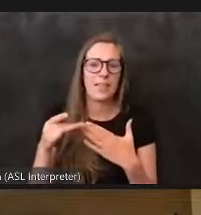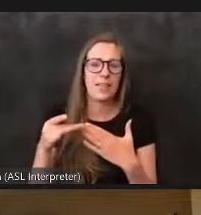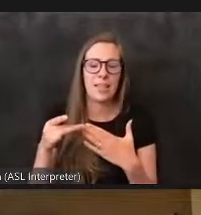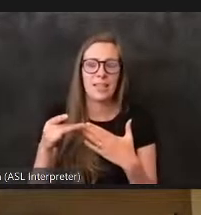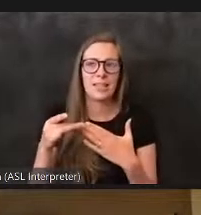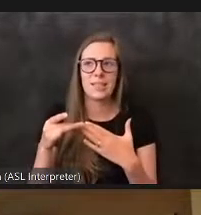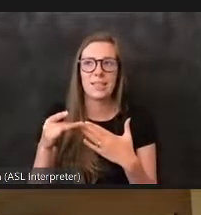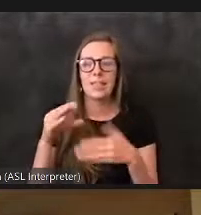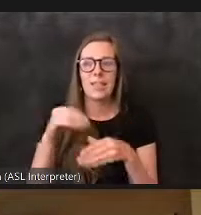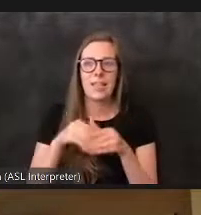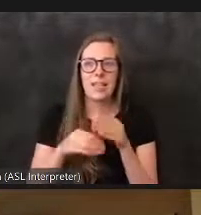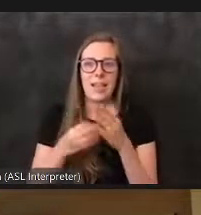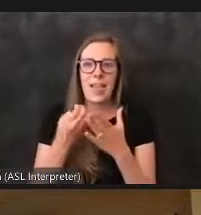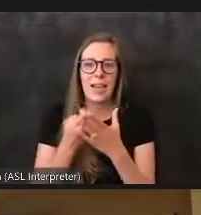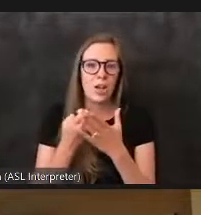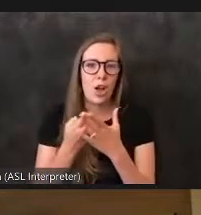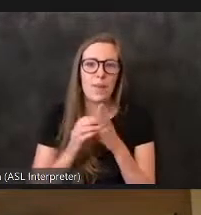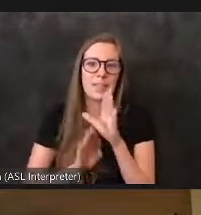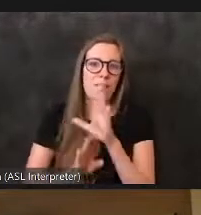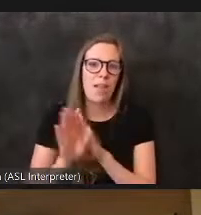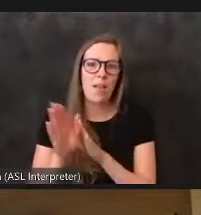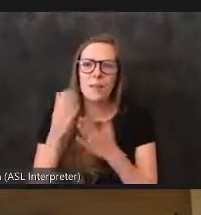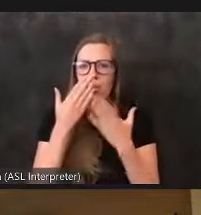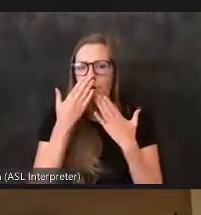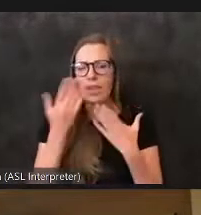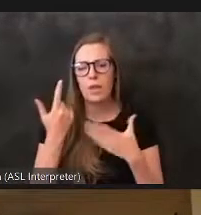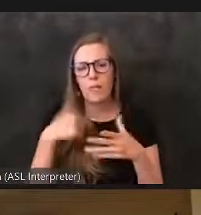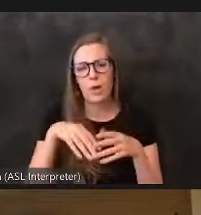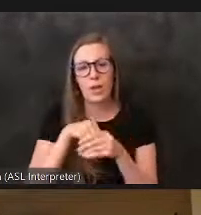en el Desarrollo Económico y quiero agradecer por incluirnos a nosotros